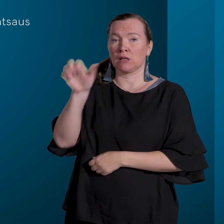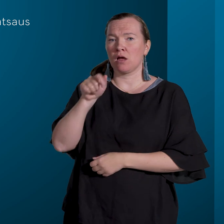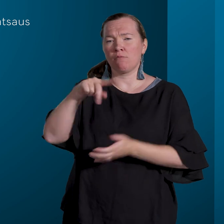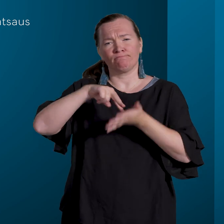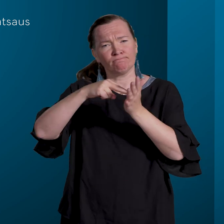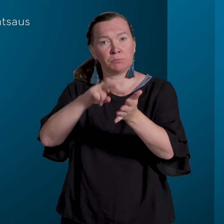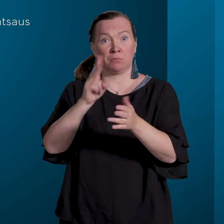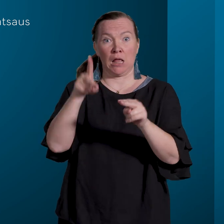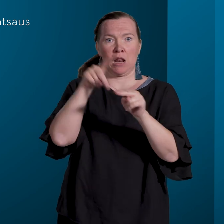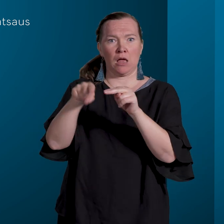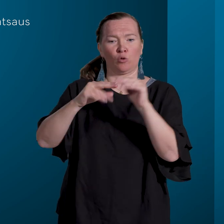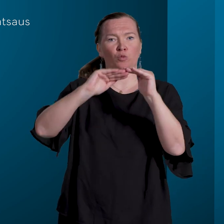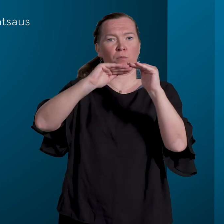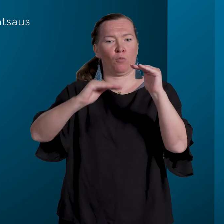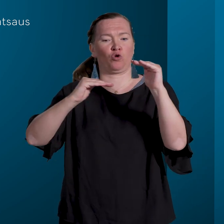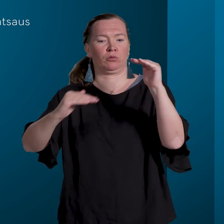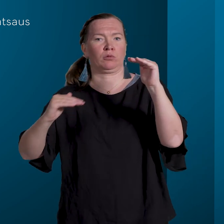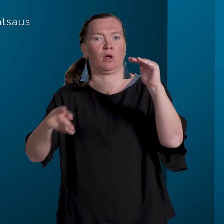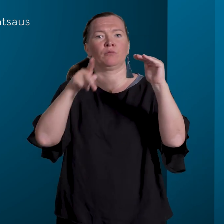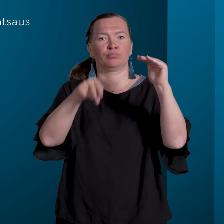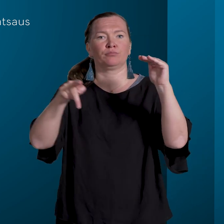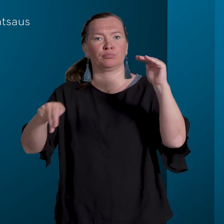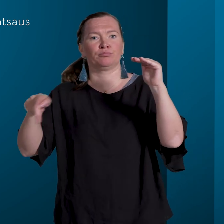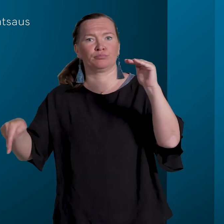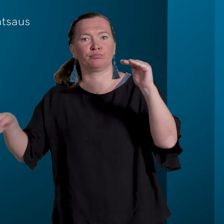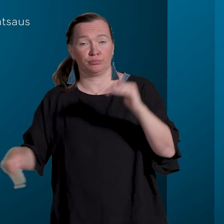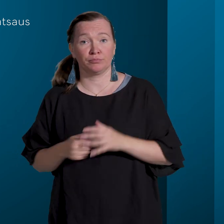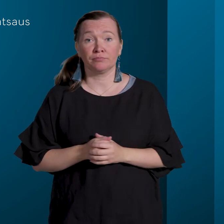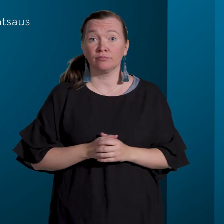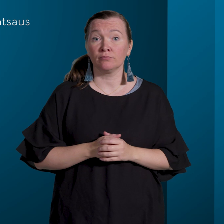STEA aikoo toteuttaa leikkaukset porrastetusti.